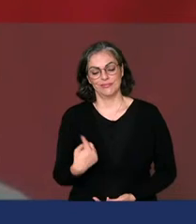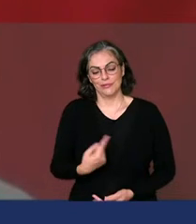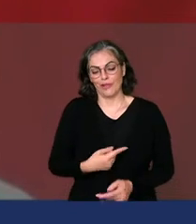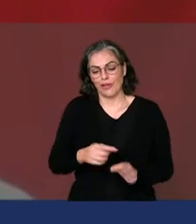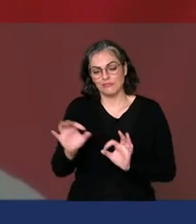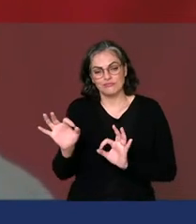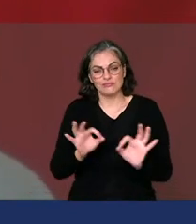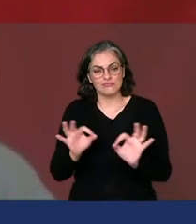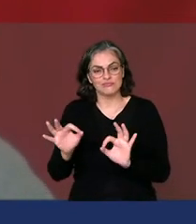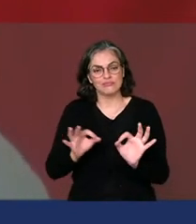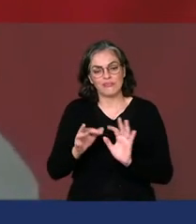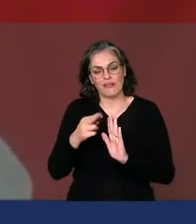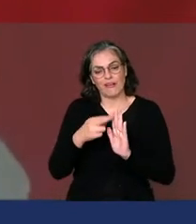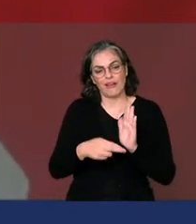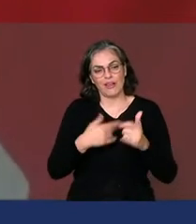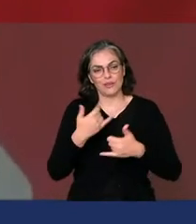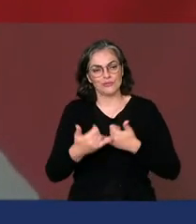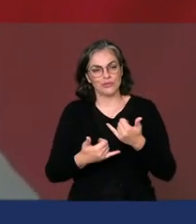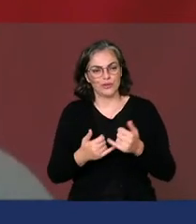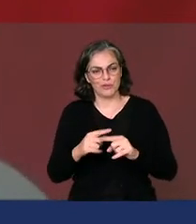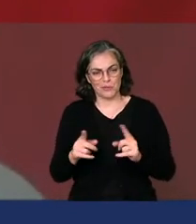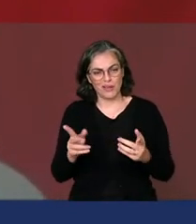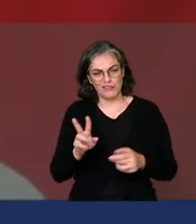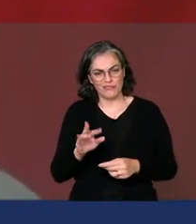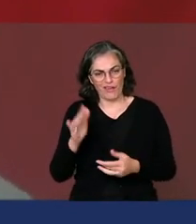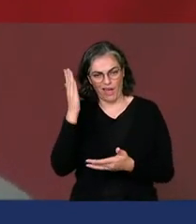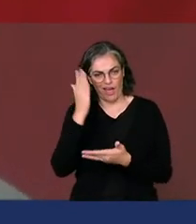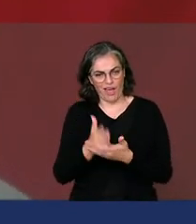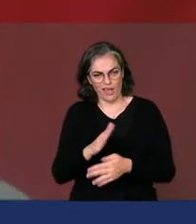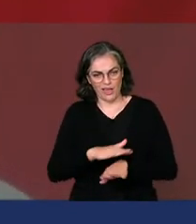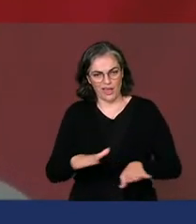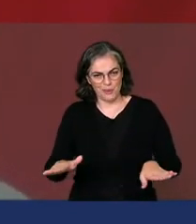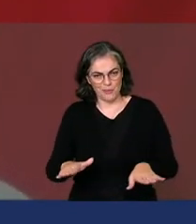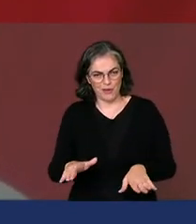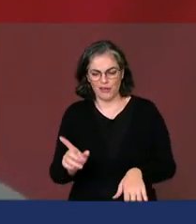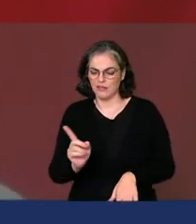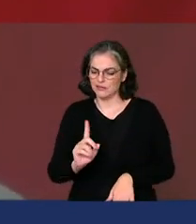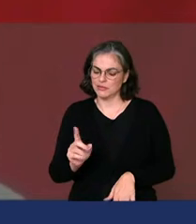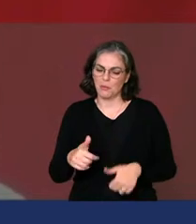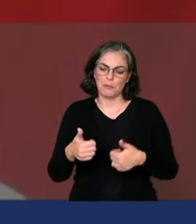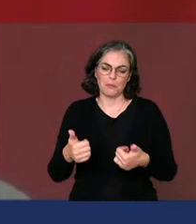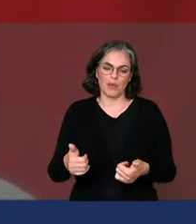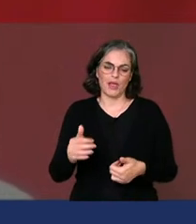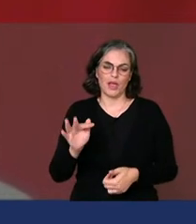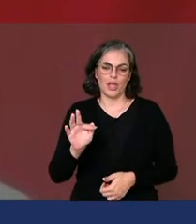ESTAMOS REGULANDO, REGULAMENTO ANDO O JOGO E VAMOS DESMONTAR O QUE JÁ EXISTE E FUNCIONA BEM QUE SÃO OS TURVOS,